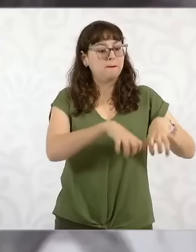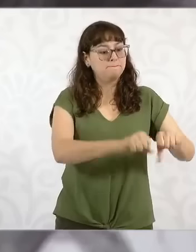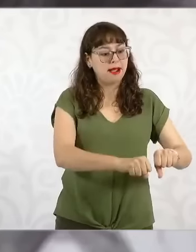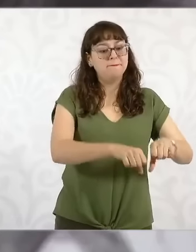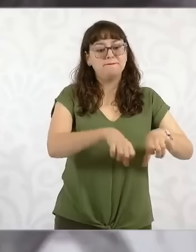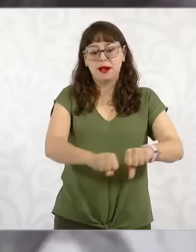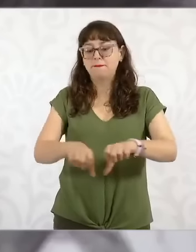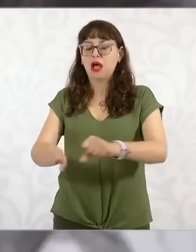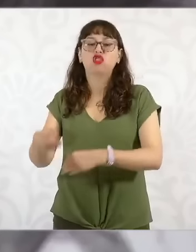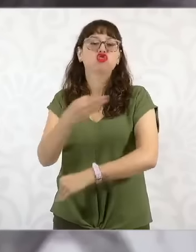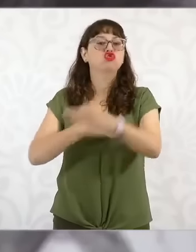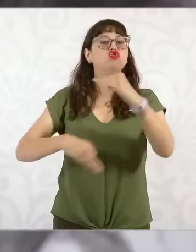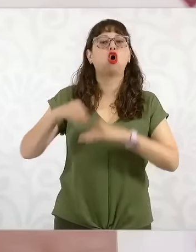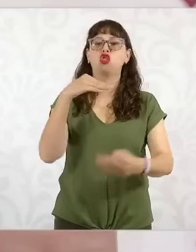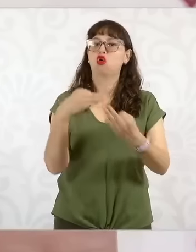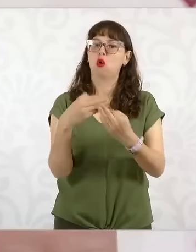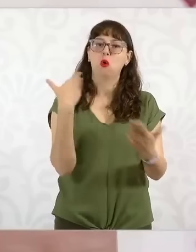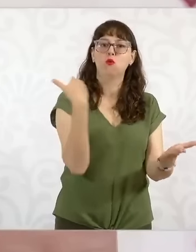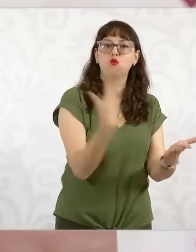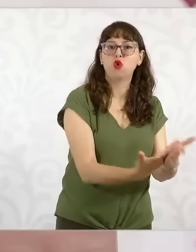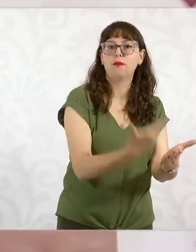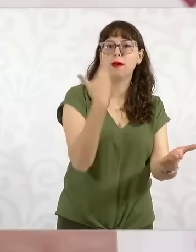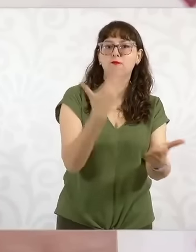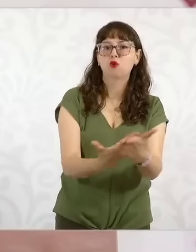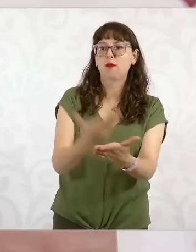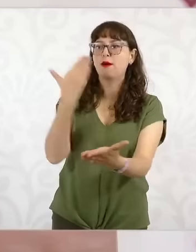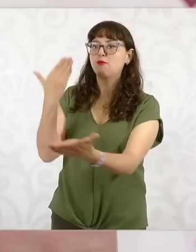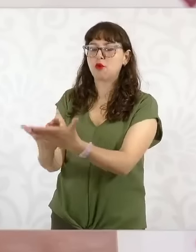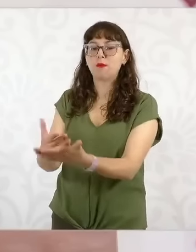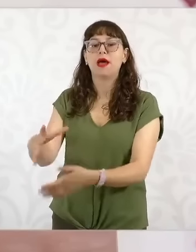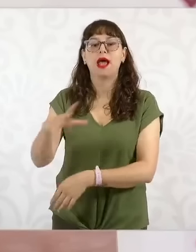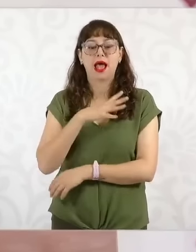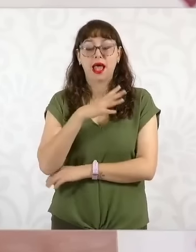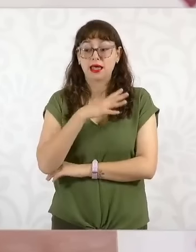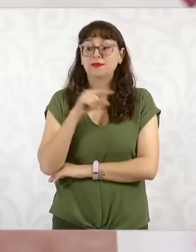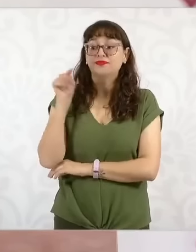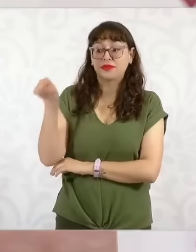detenidos. La persona Samuel N, que es a la que me refiero, que filtraba información directamente